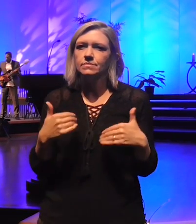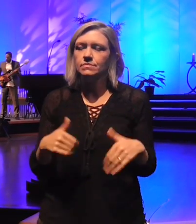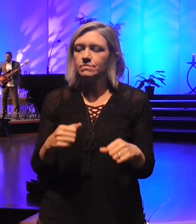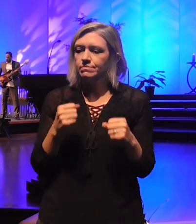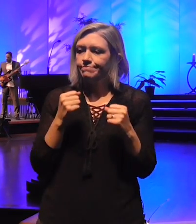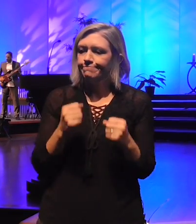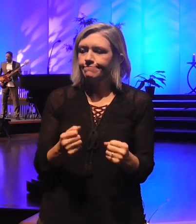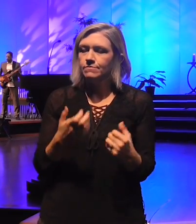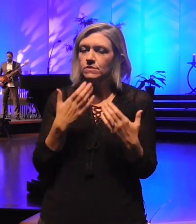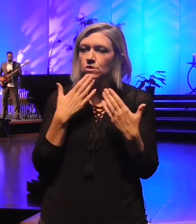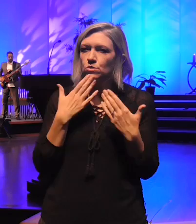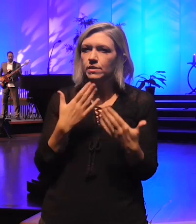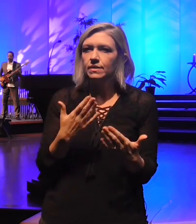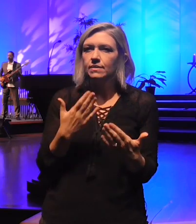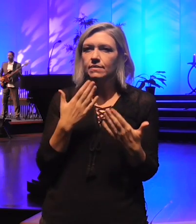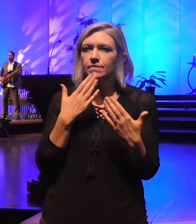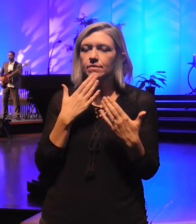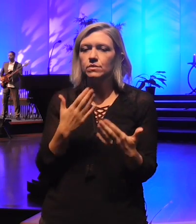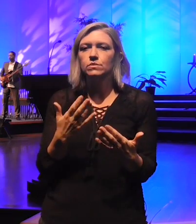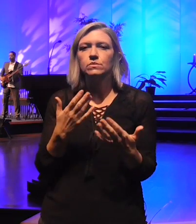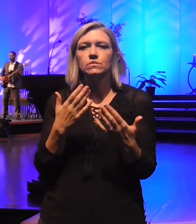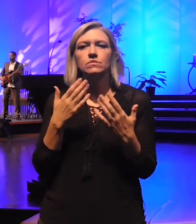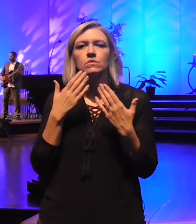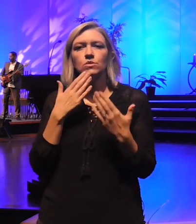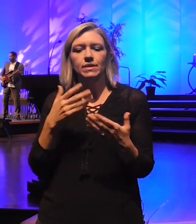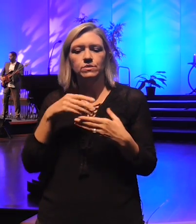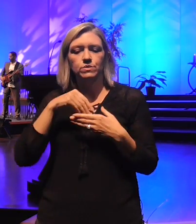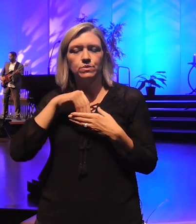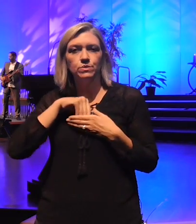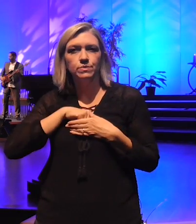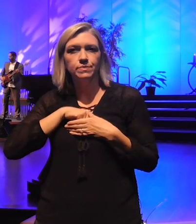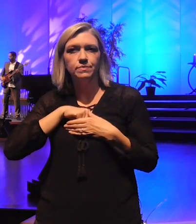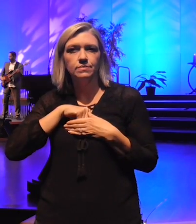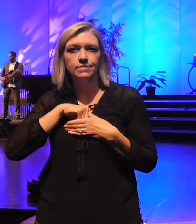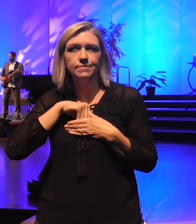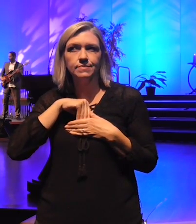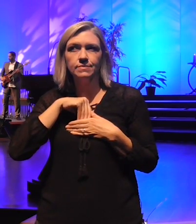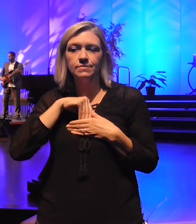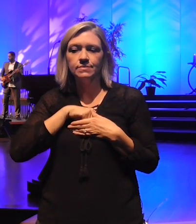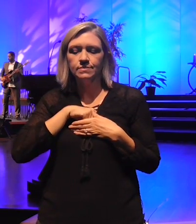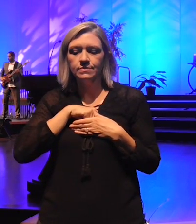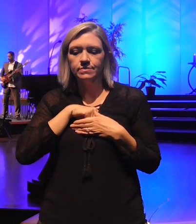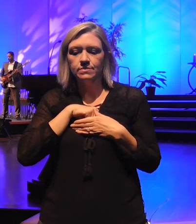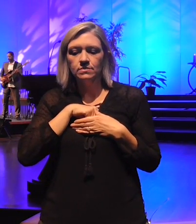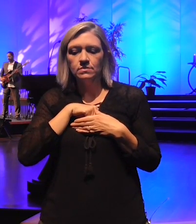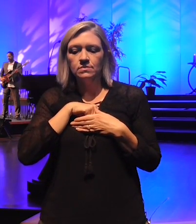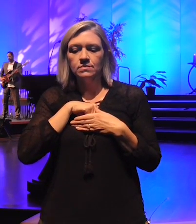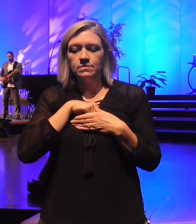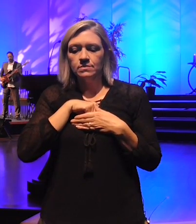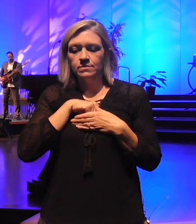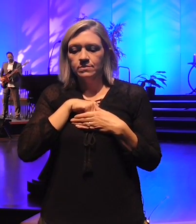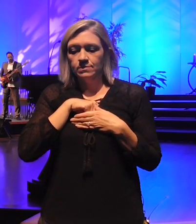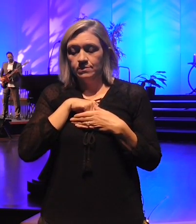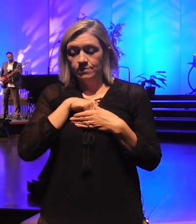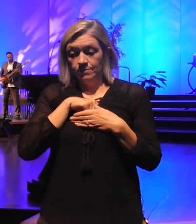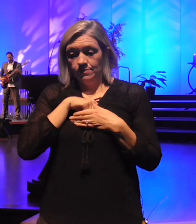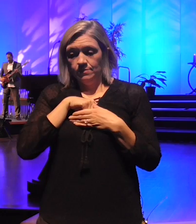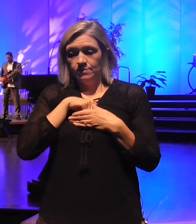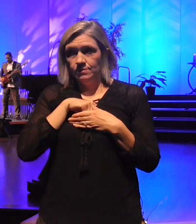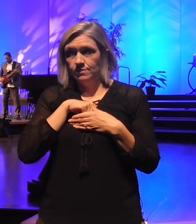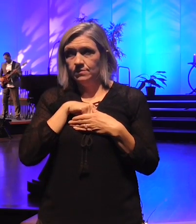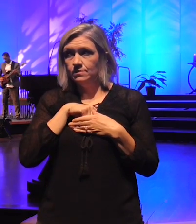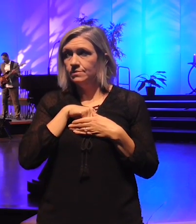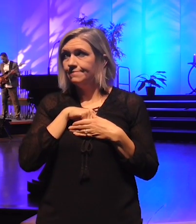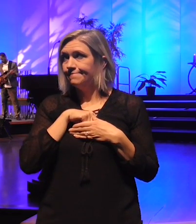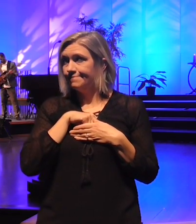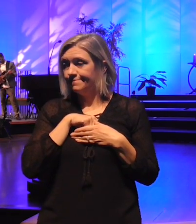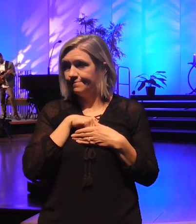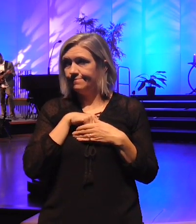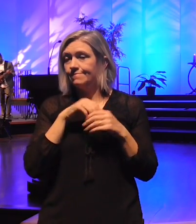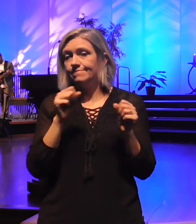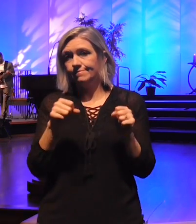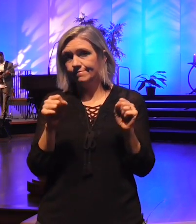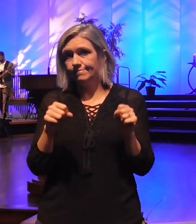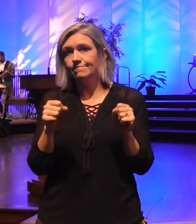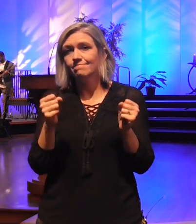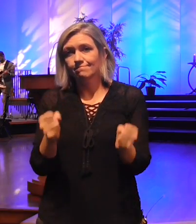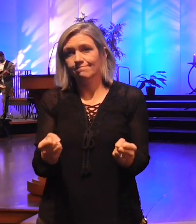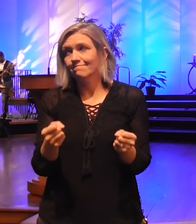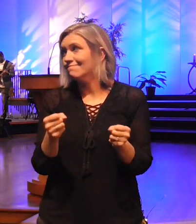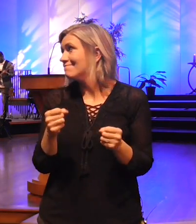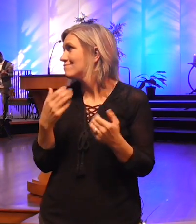agradecido hay gratitud [Música] dentro sí muy agradecido muy agradecido gracias Tom Cheryl y